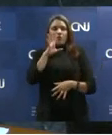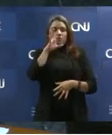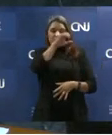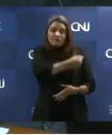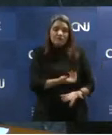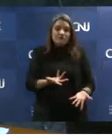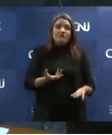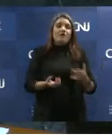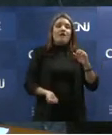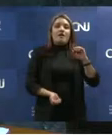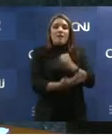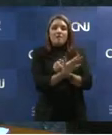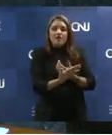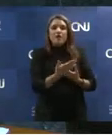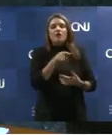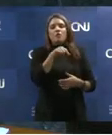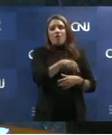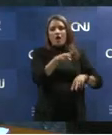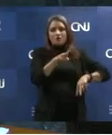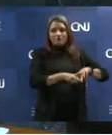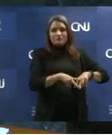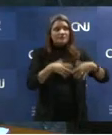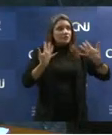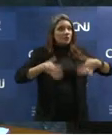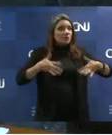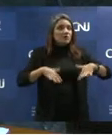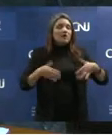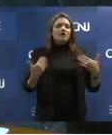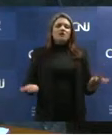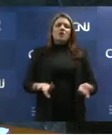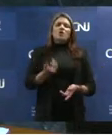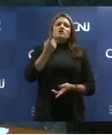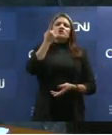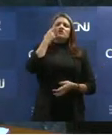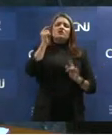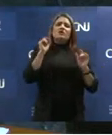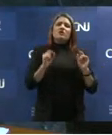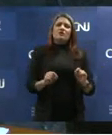o que se vê que essa vara, ao fim e ao cabo, passou a contar com um acervo de